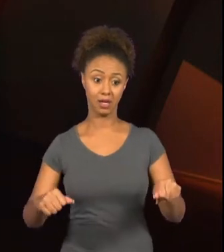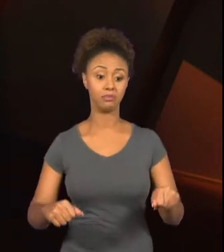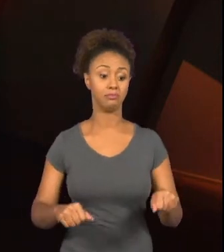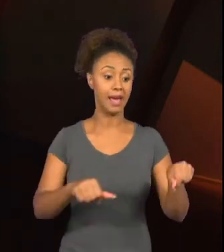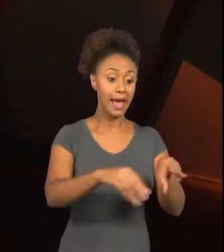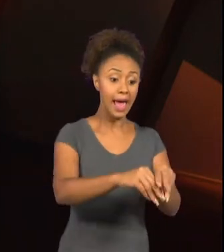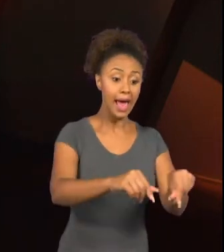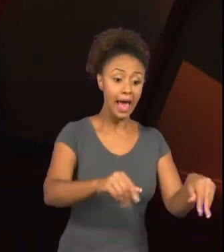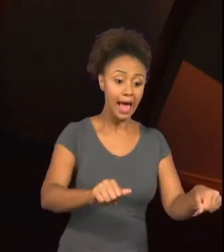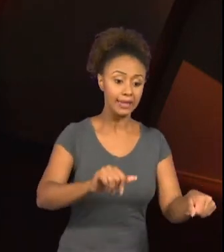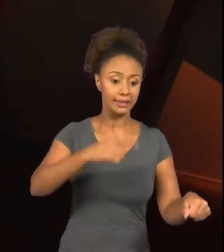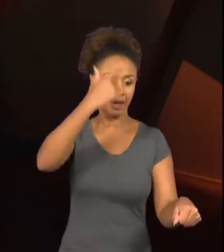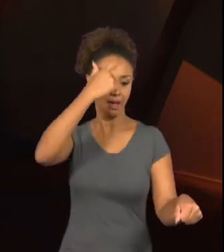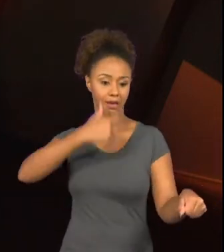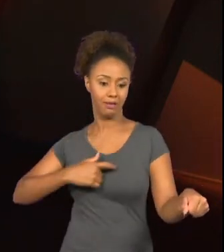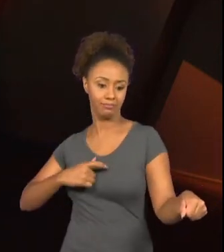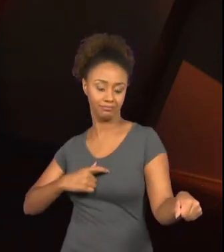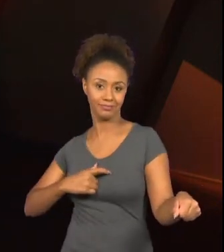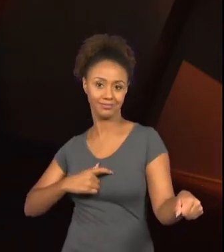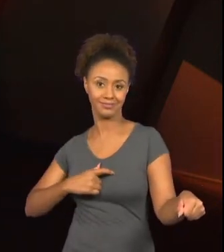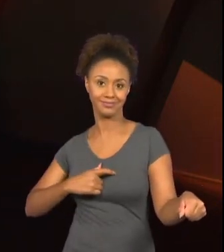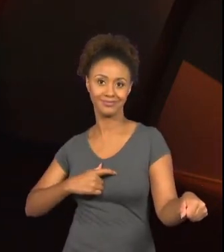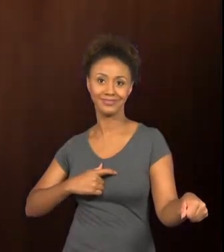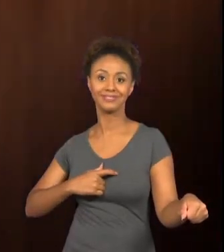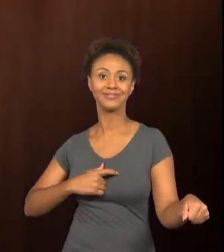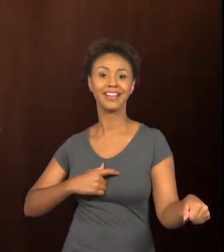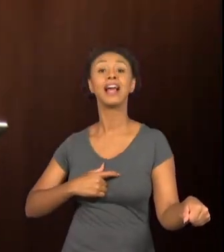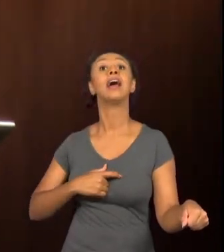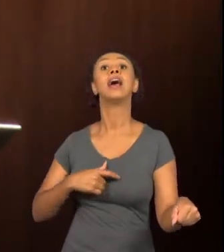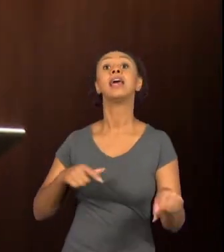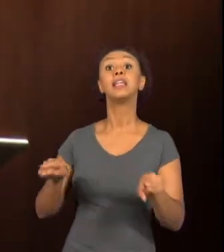SER A TERRA", PORQUE SÃO COISAS BASTANTE